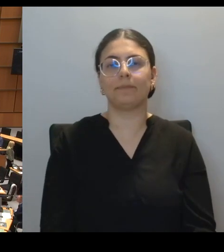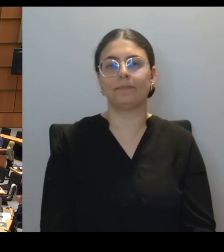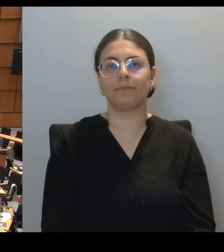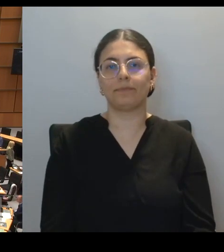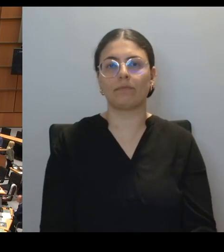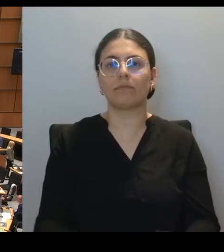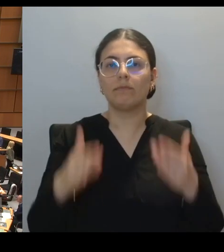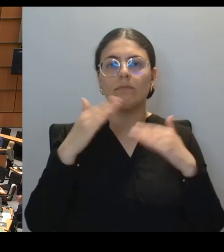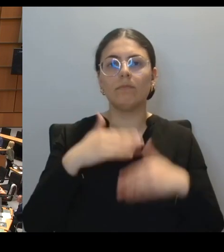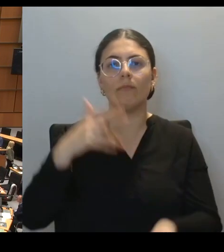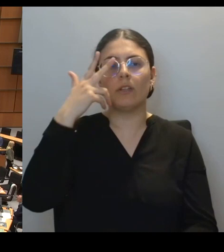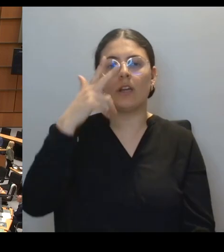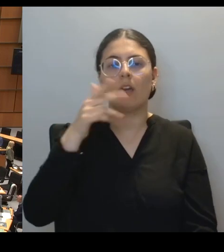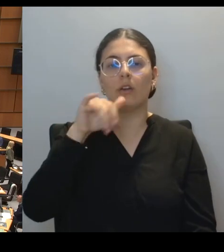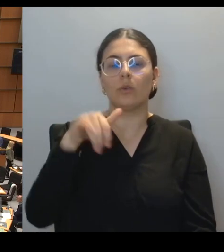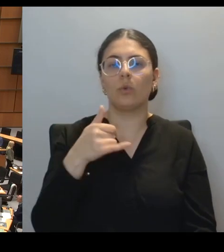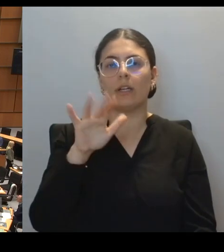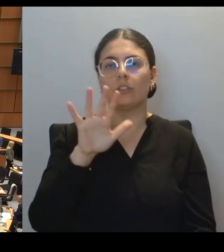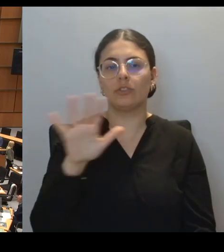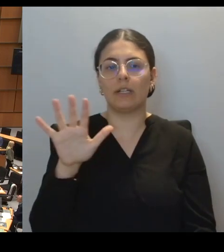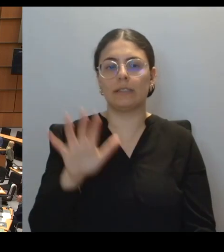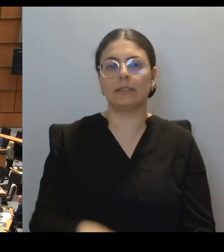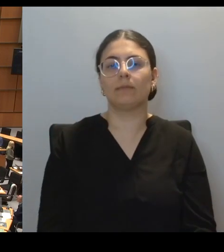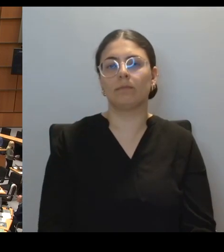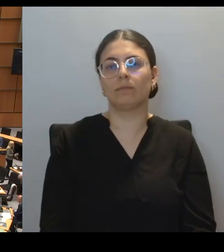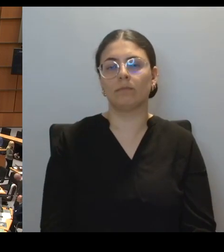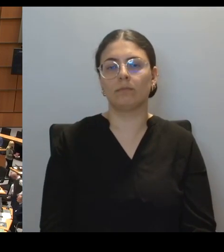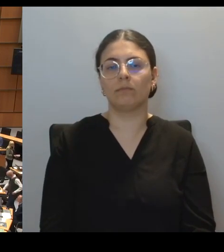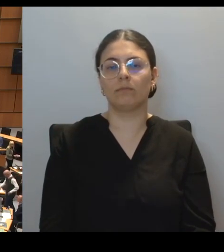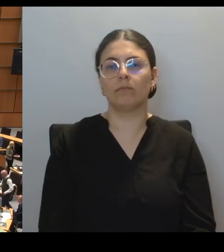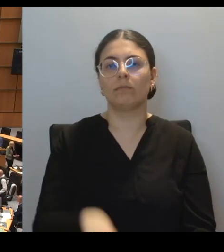Frau Cornelia Seibeldt Frau Katrin Seidel